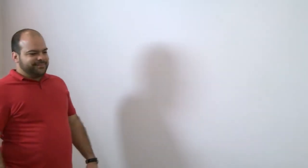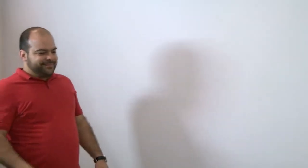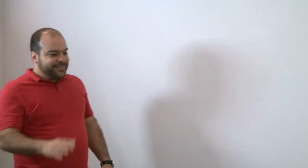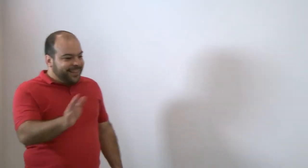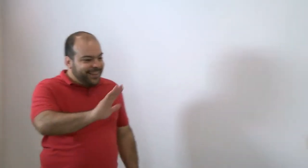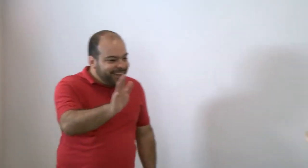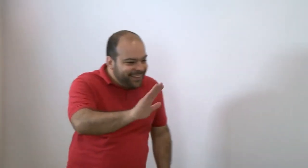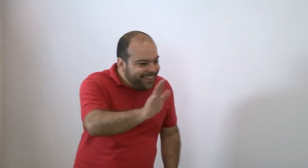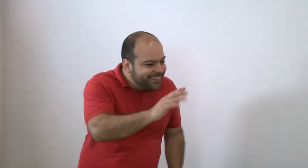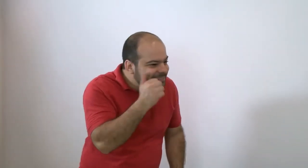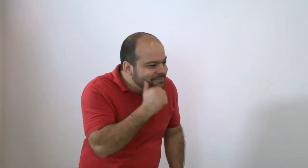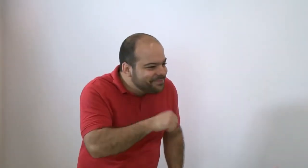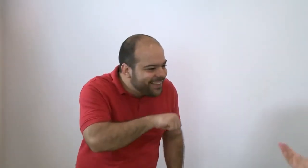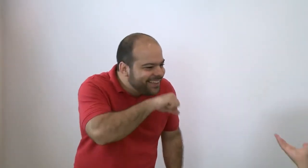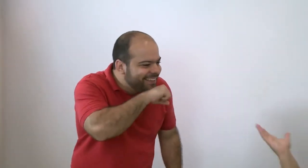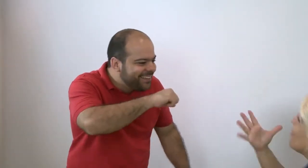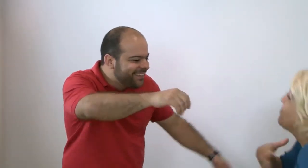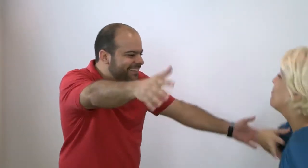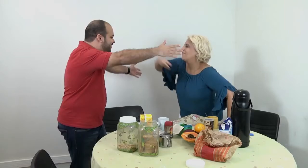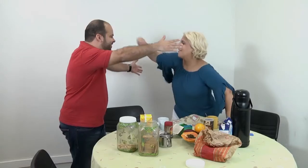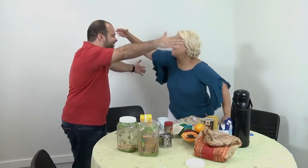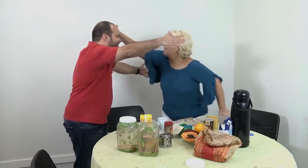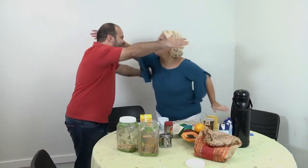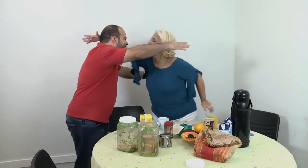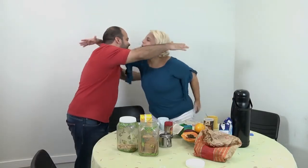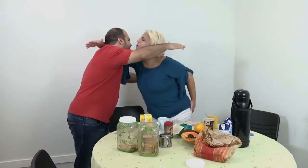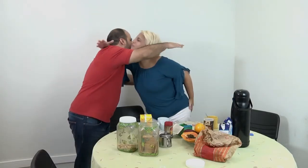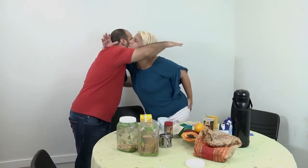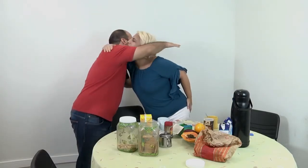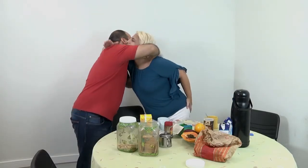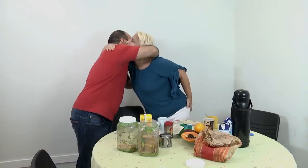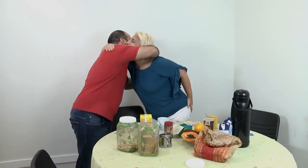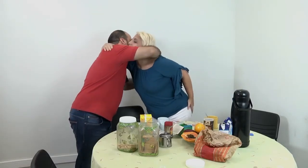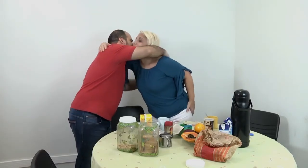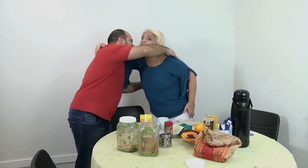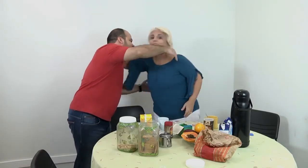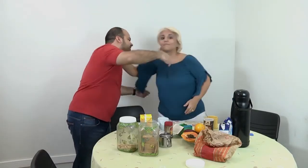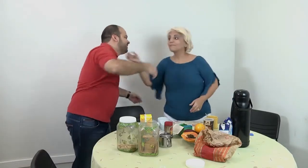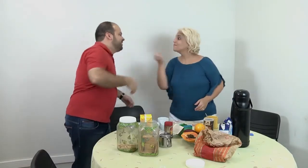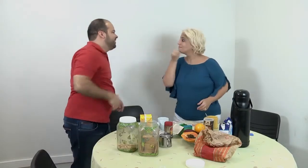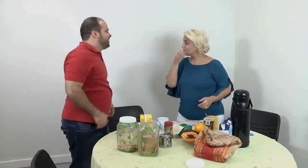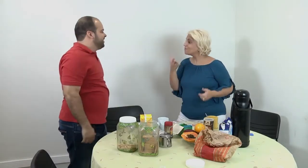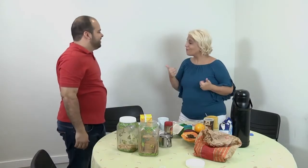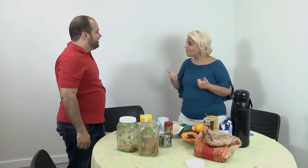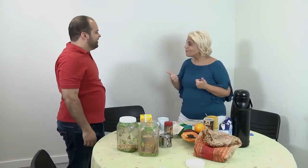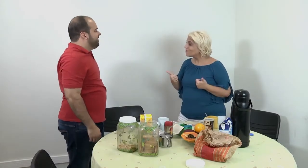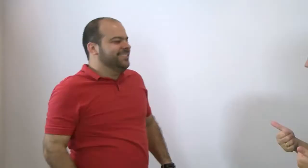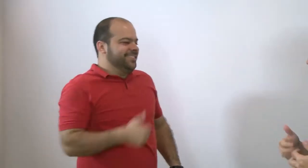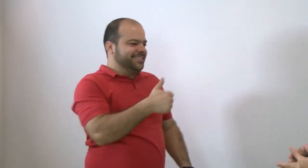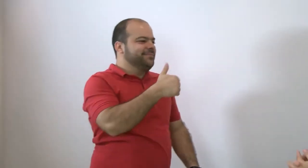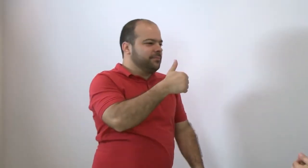Oi mãe, tudo bem? Ei filho, tudo bom. tudo bom que bom